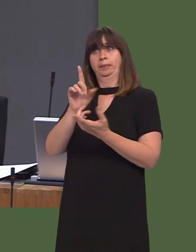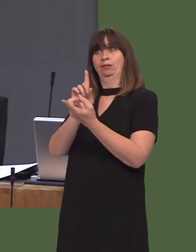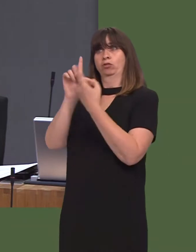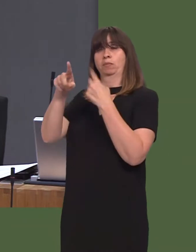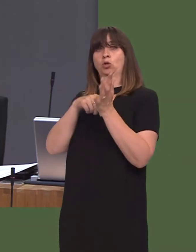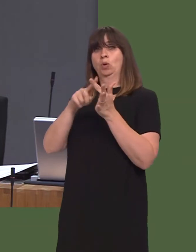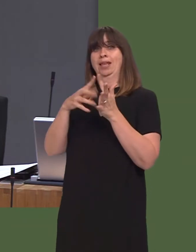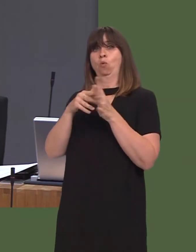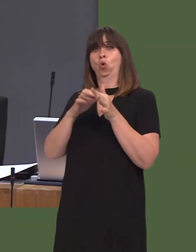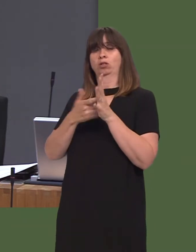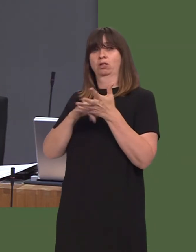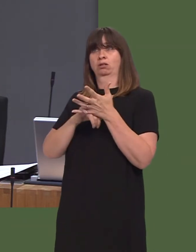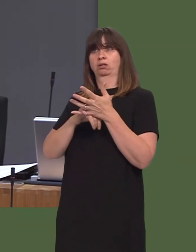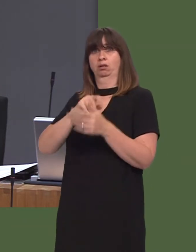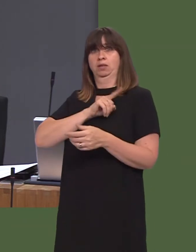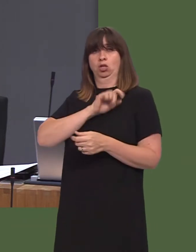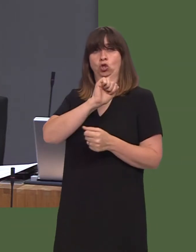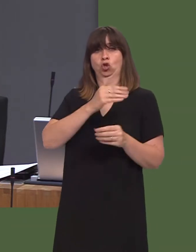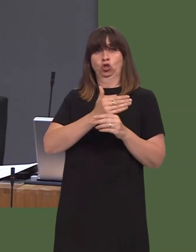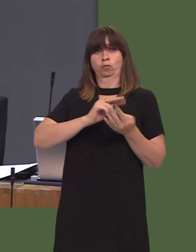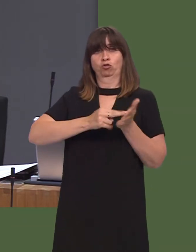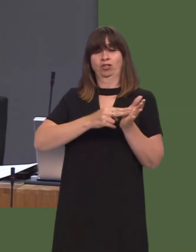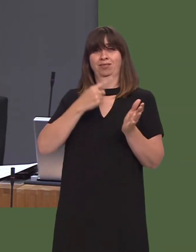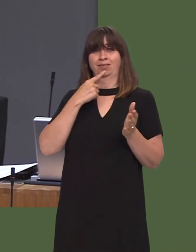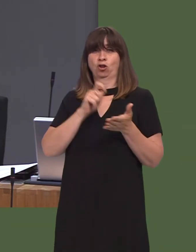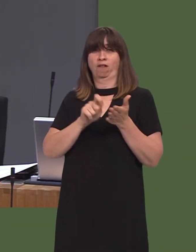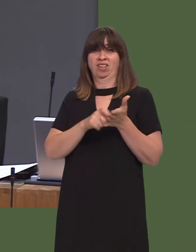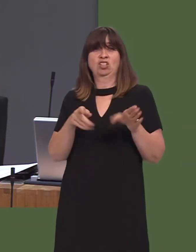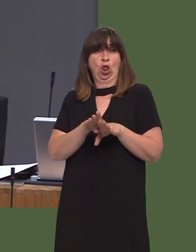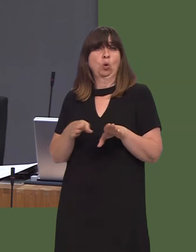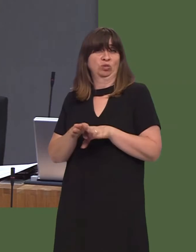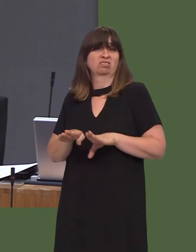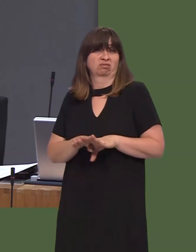nifer y swyddfeydd i rywbeth fel 14 neu 15. Felly, ym mha ffordd, a dweud y gwir, a ydych